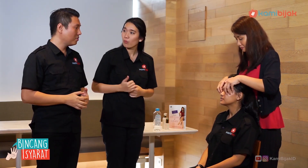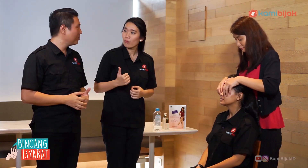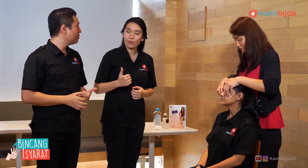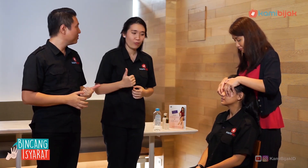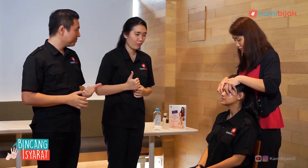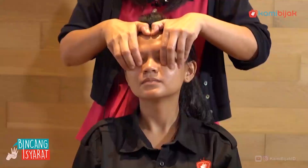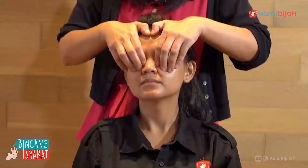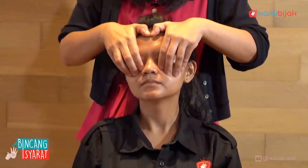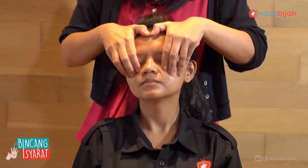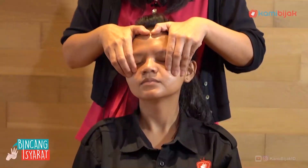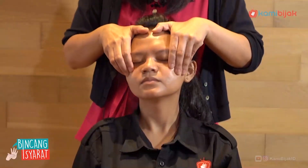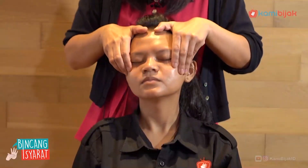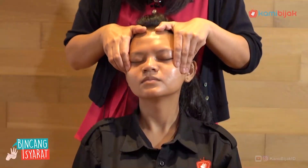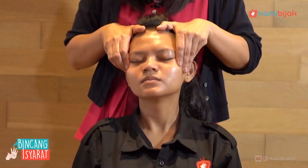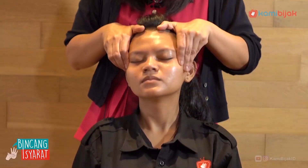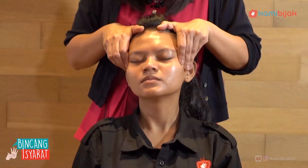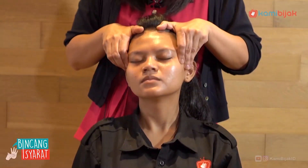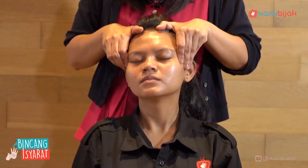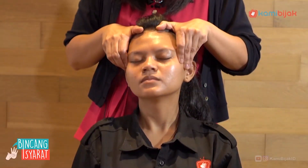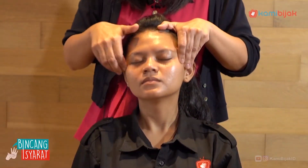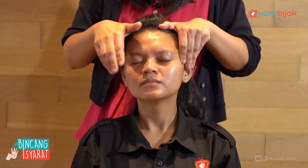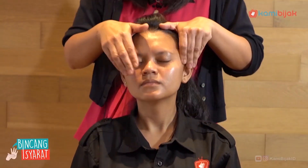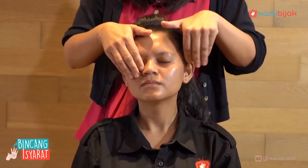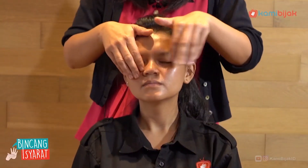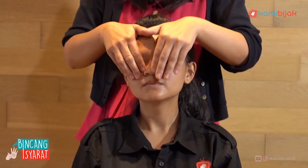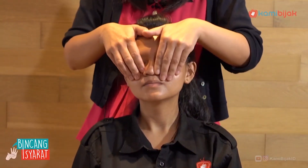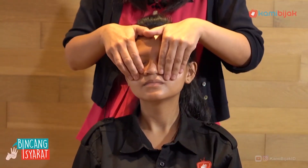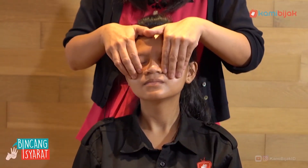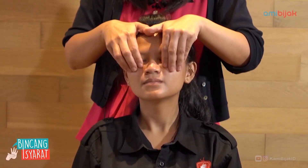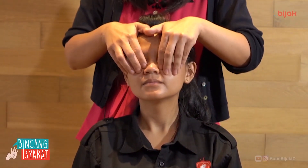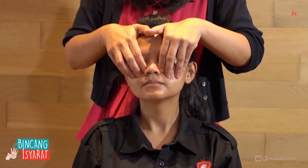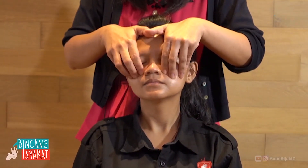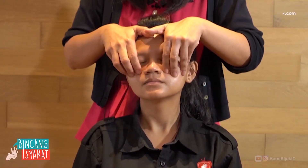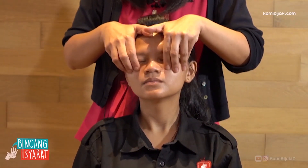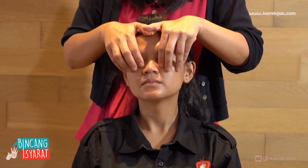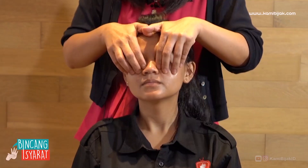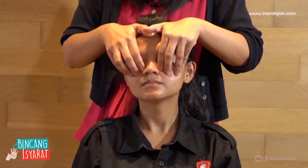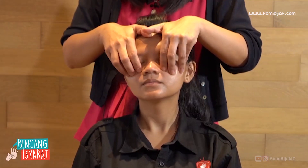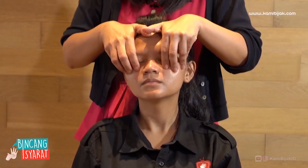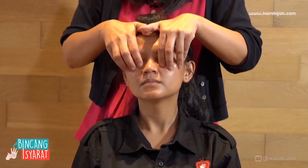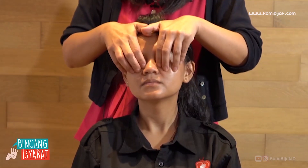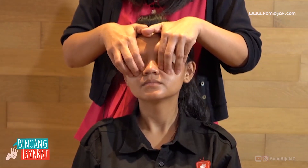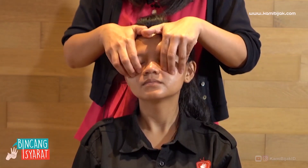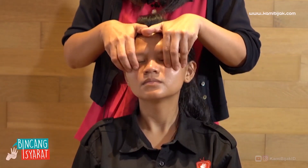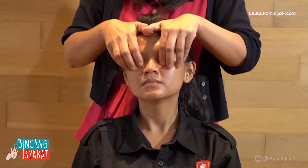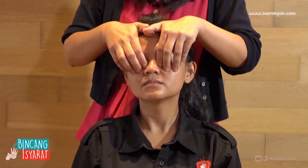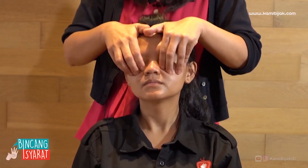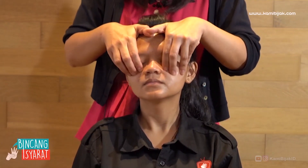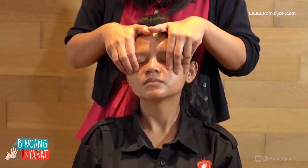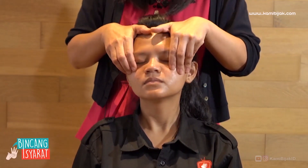kalau pijat seperti ini.